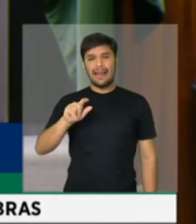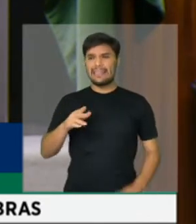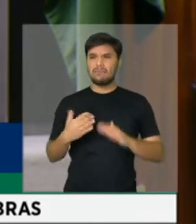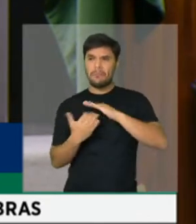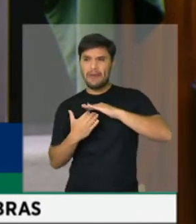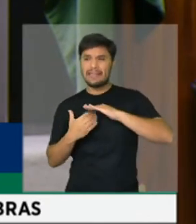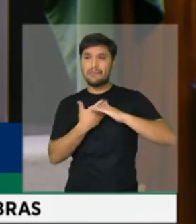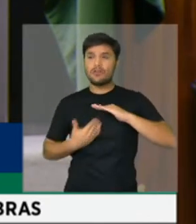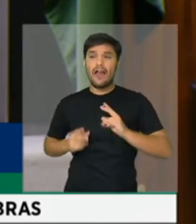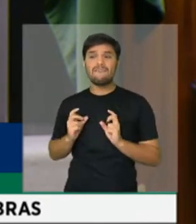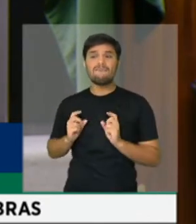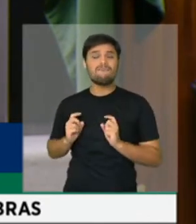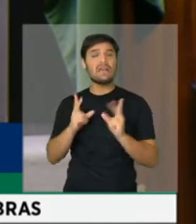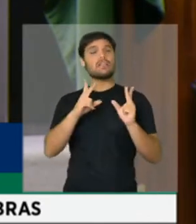EU QUERO DEIXAR AQUI UMA INFORMAÇÃO CLARA, O... O